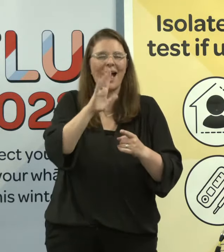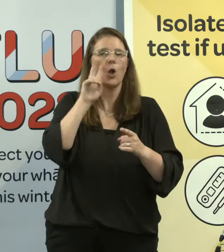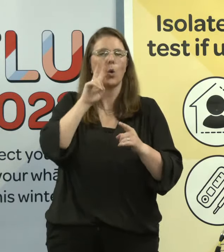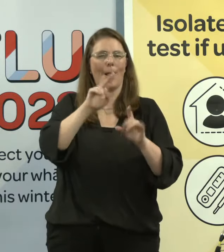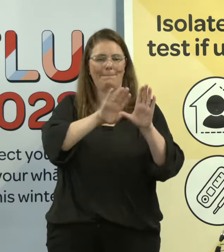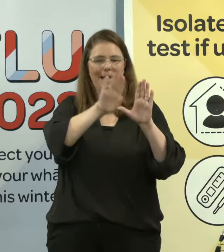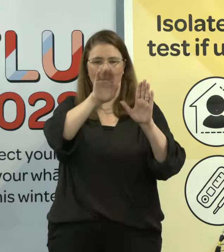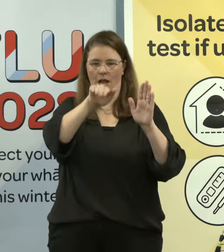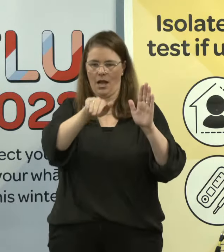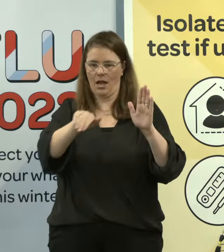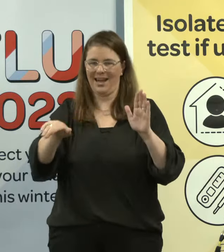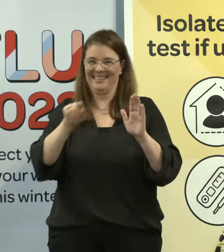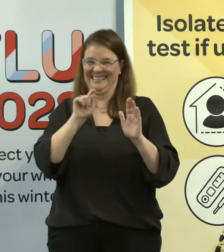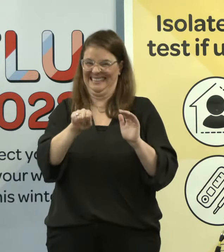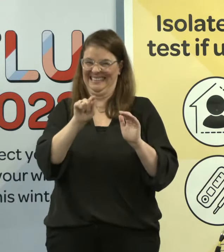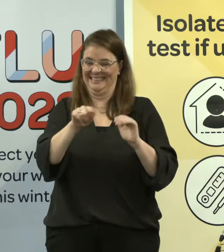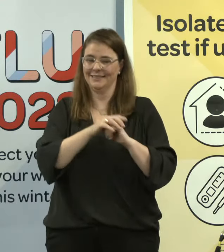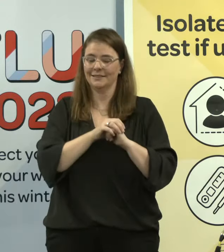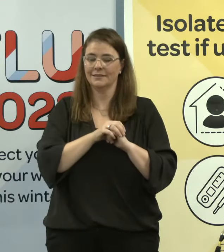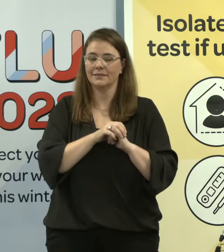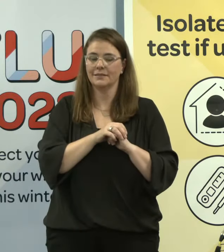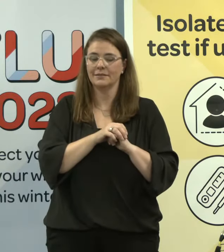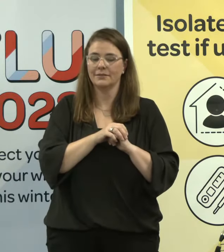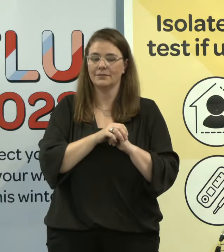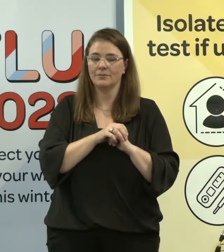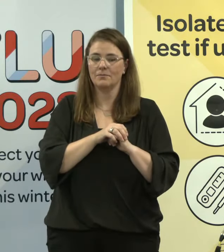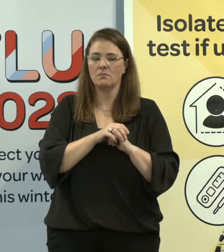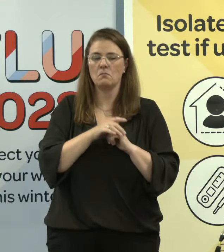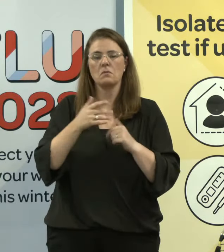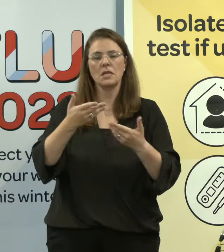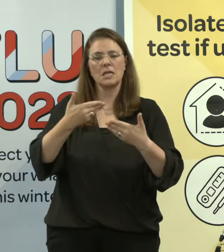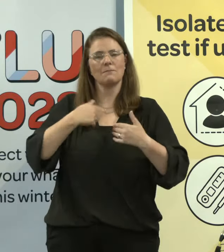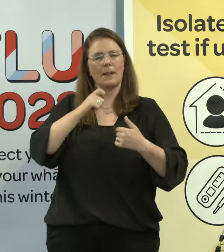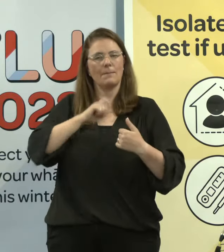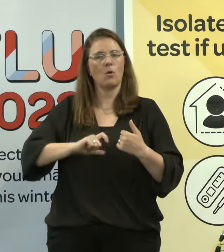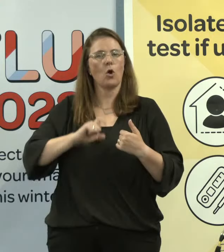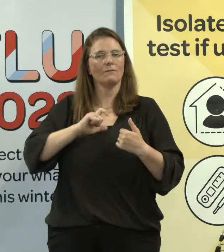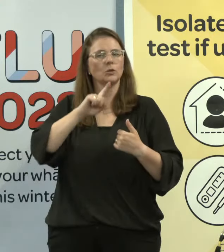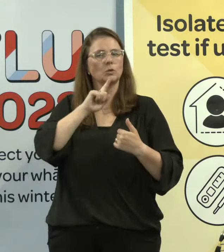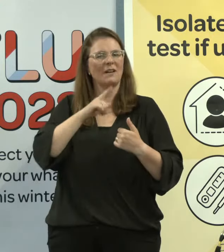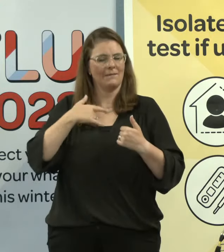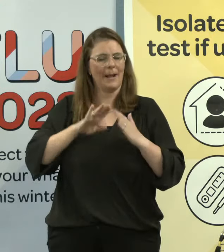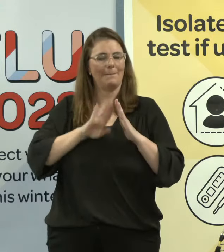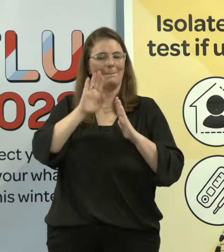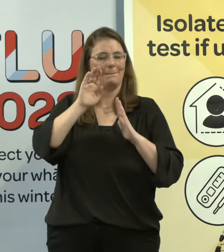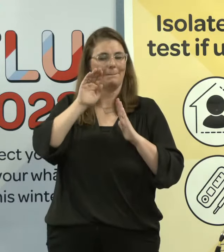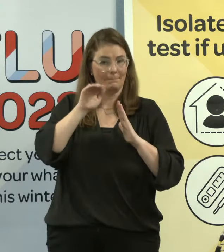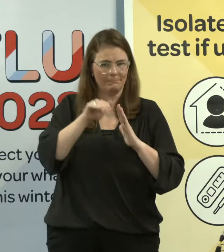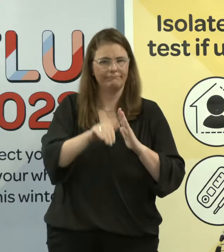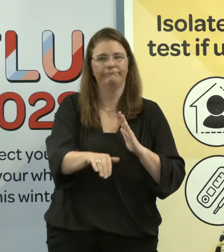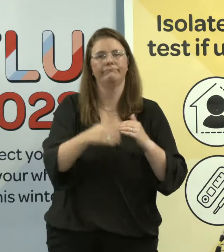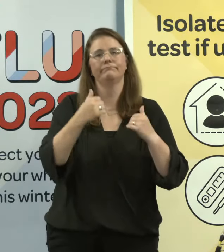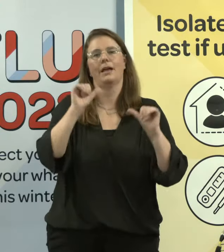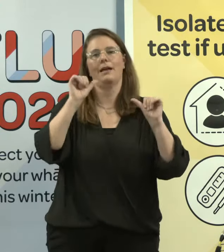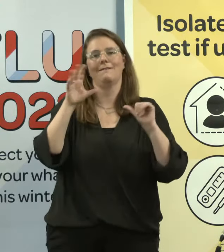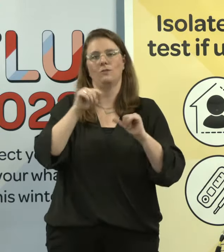keehi ki runga i te Ko nga hua i puta mai i te whakamatautau RAT. I titiro ahau mai i tetahi